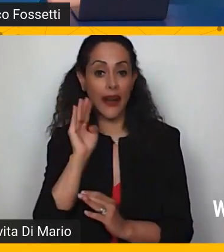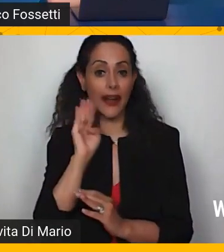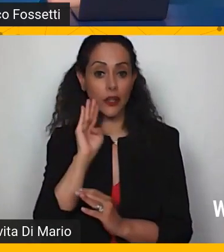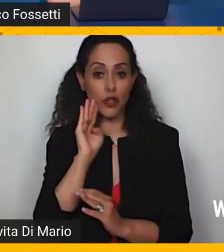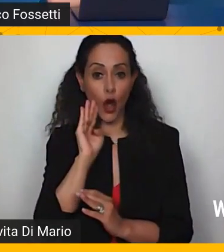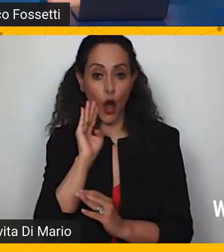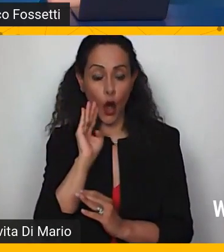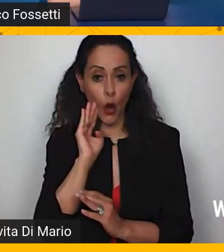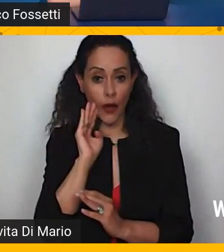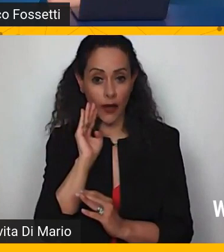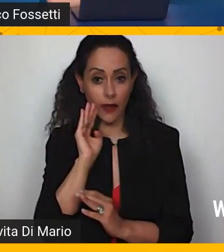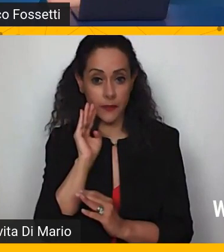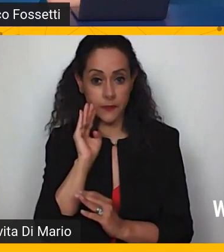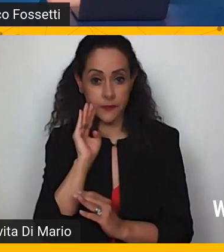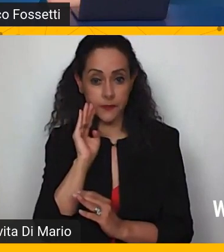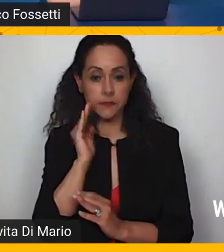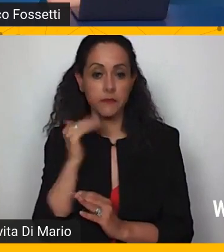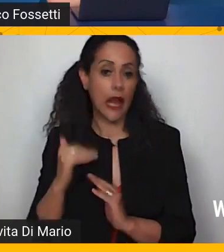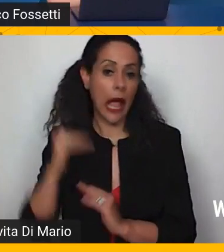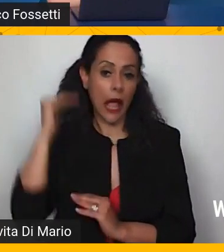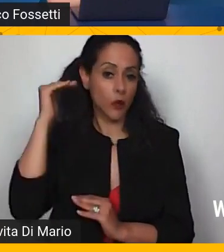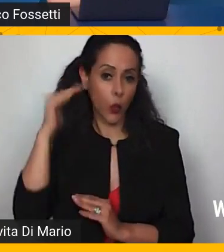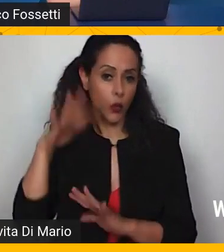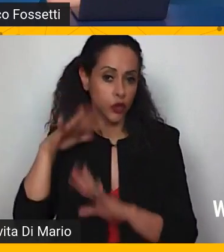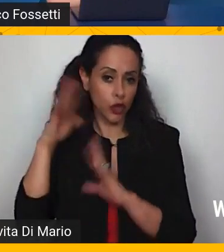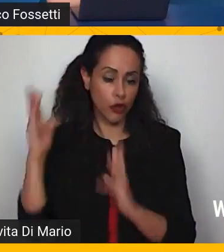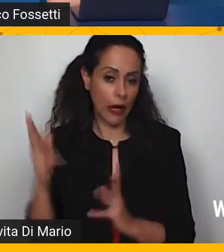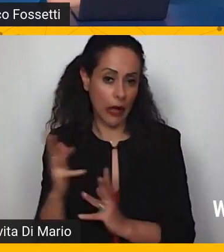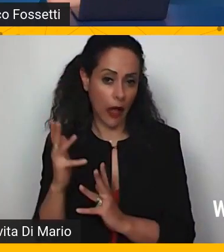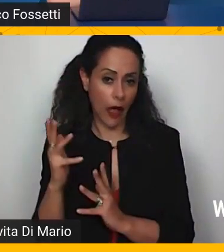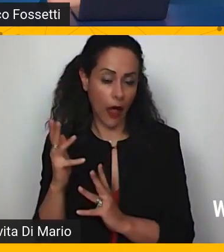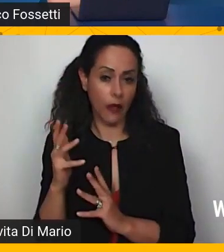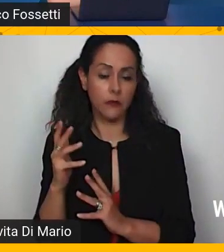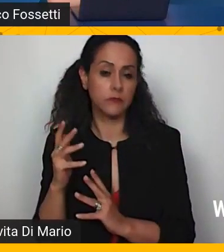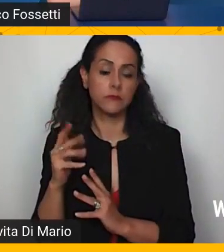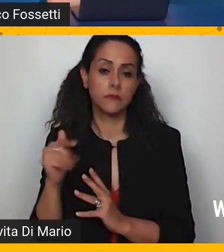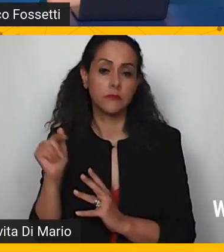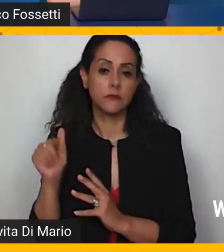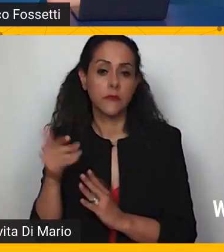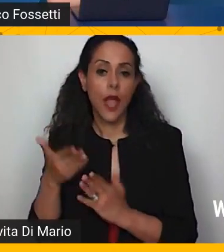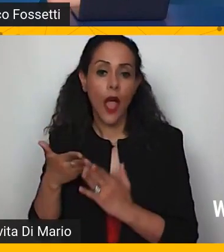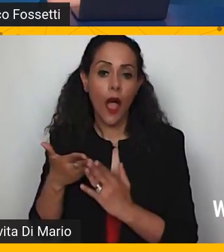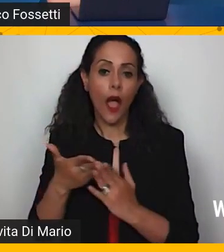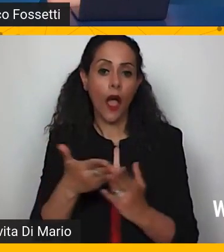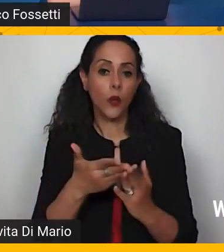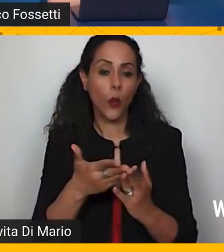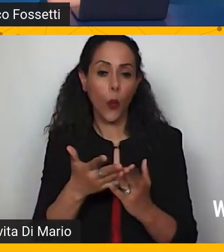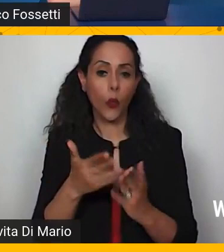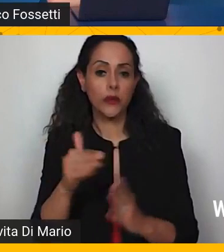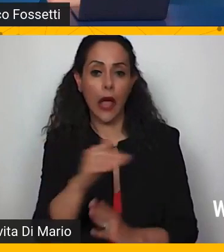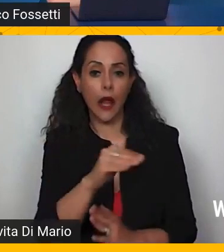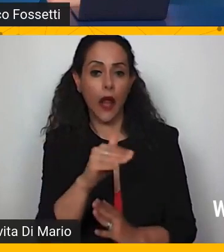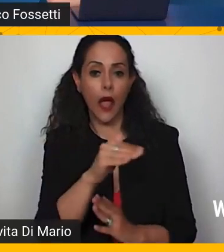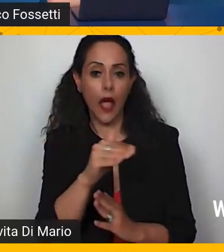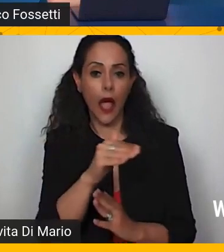genitore può aiutare genitore o l'adulto in generale come può